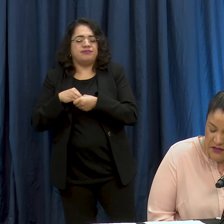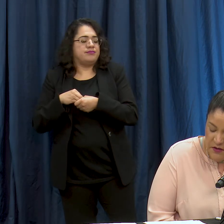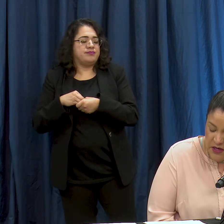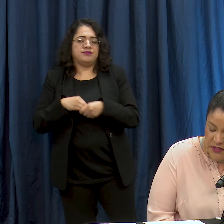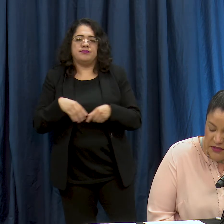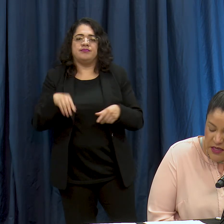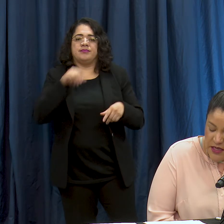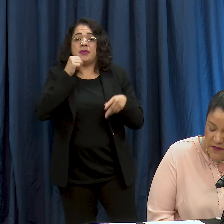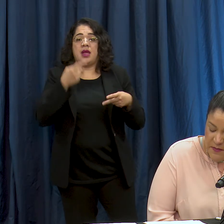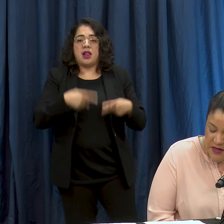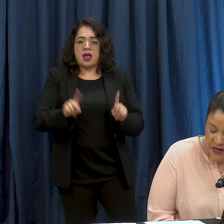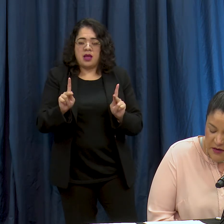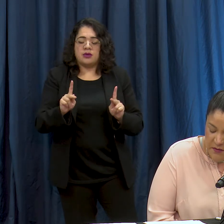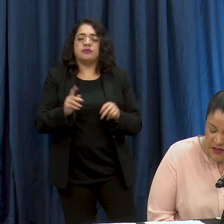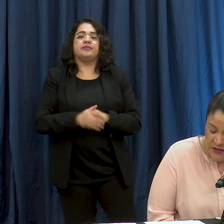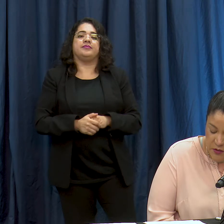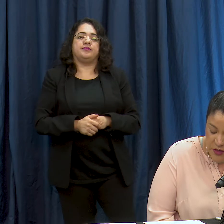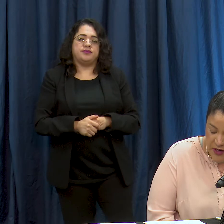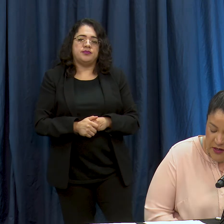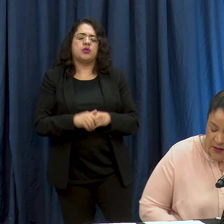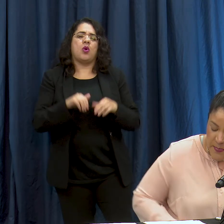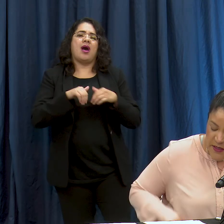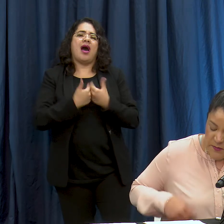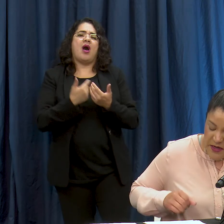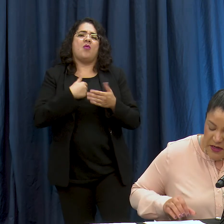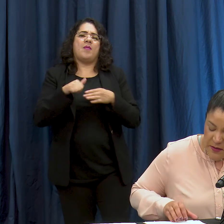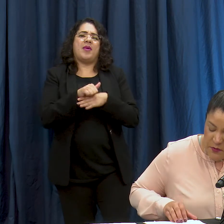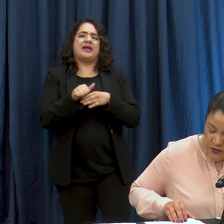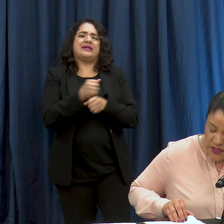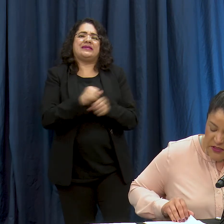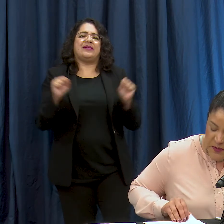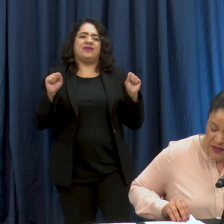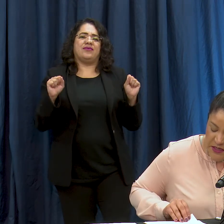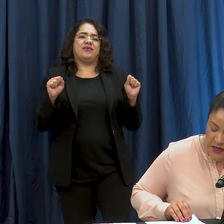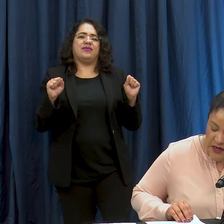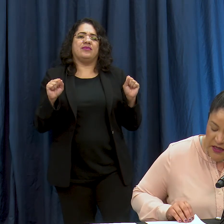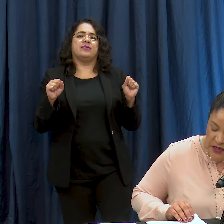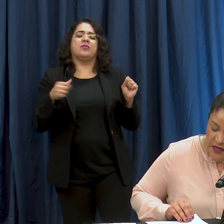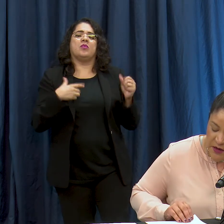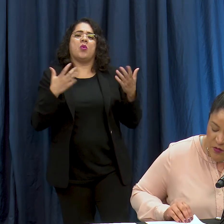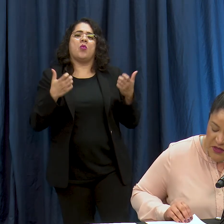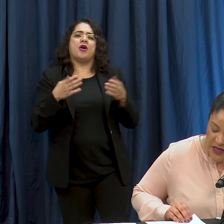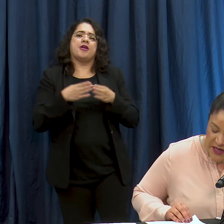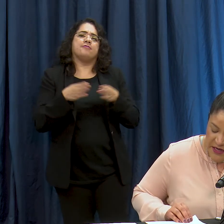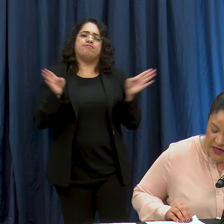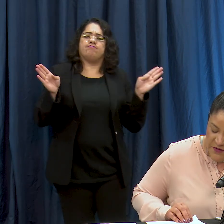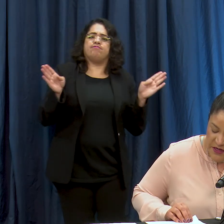torrents de manera ma Segura esperamos expand ear la comida ideally brain